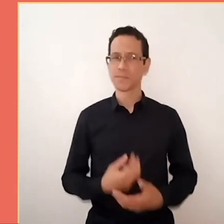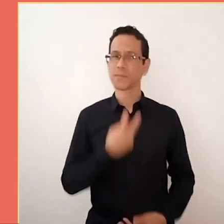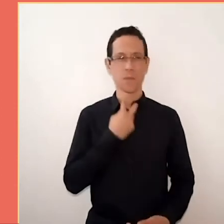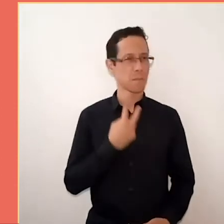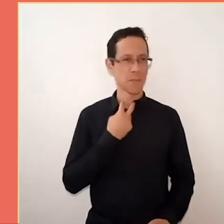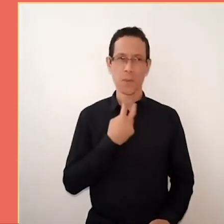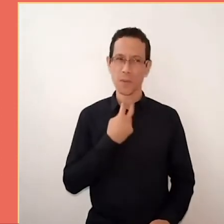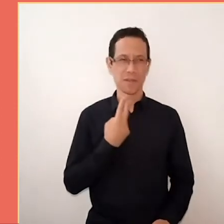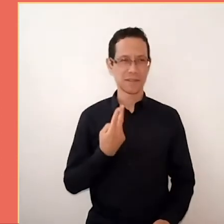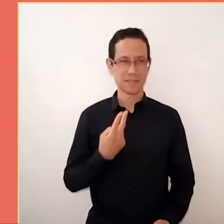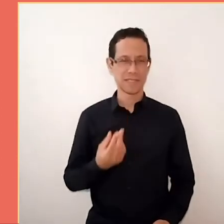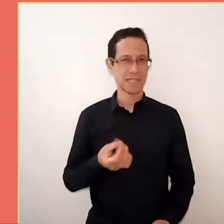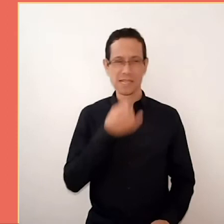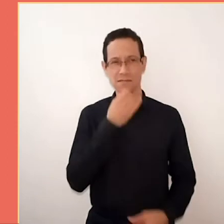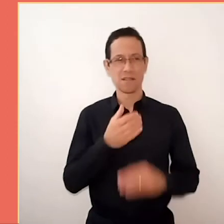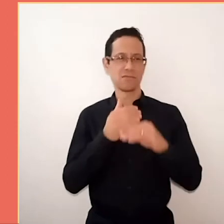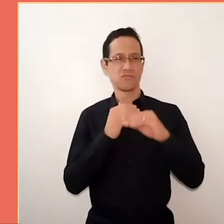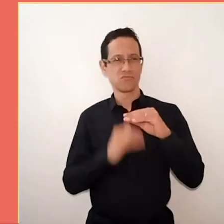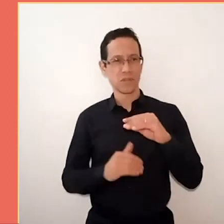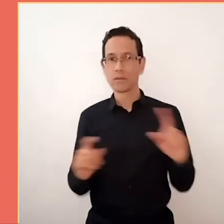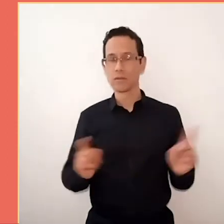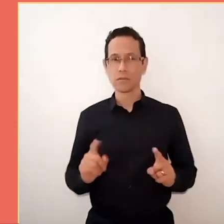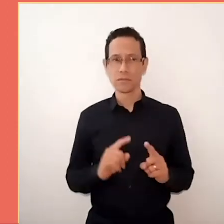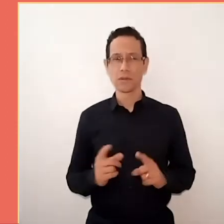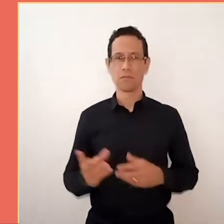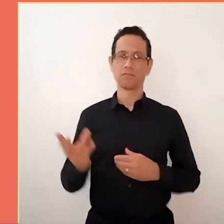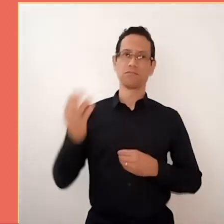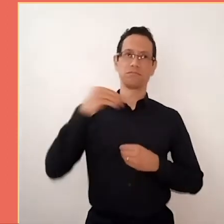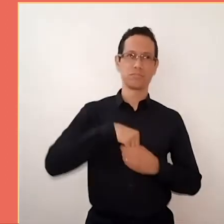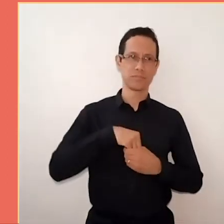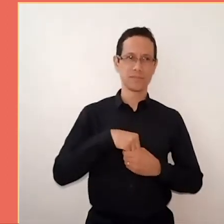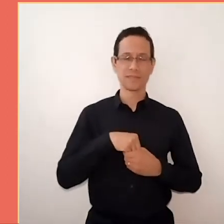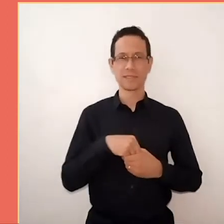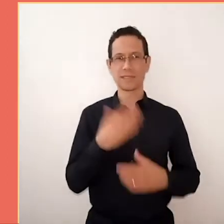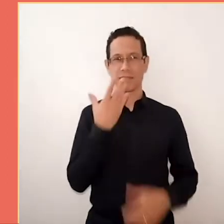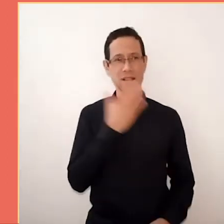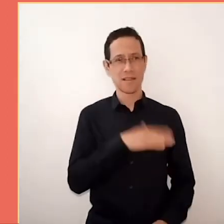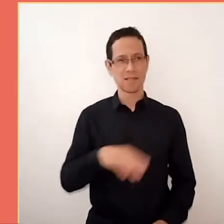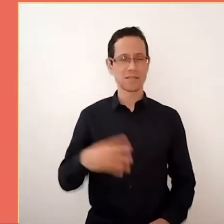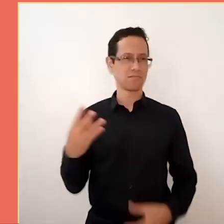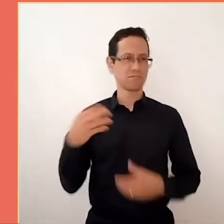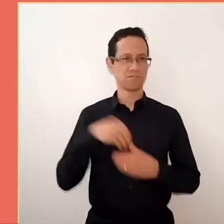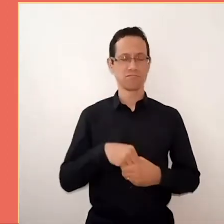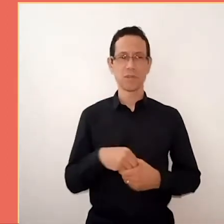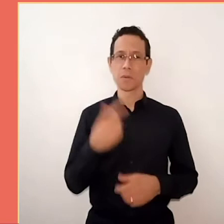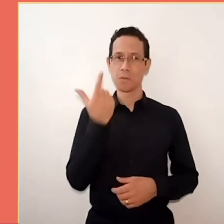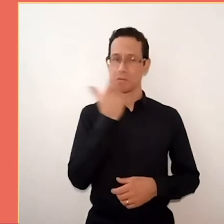poesia desliza pra dentro do inconsciente da criança e faz seu ninho ali,